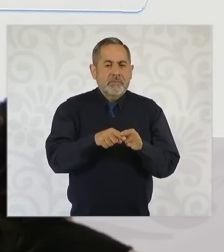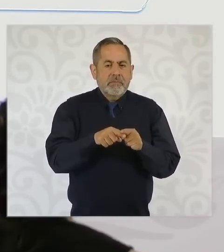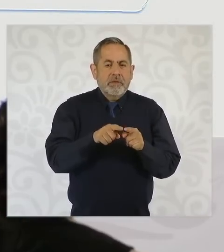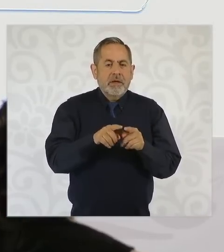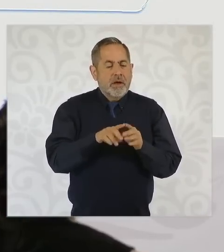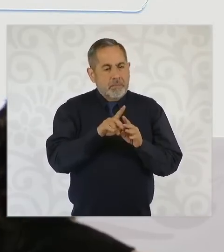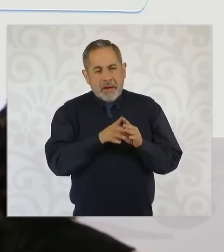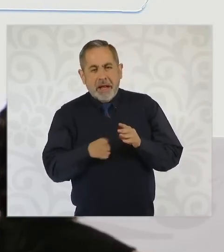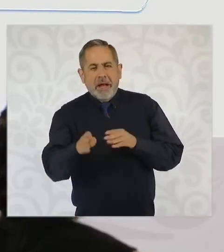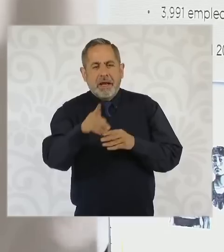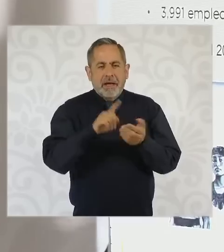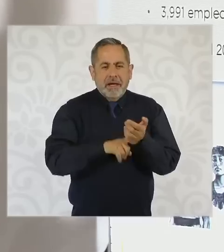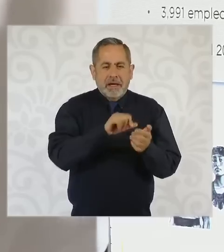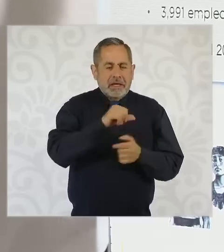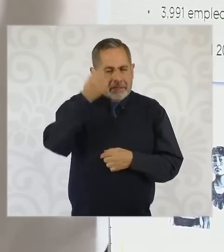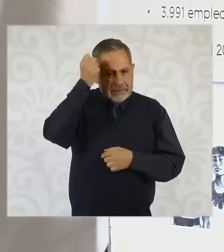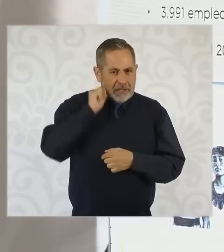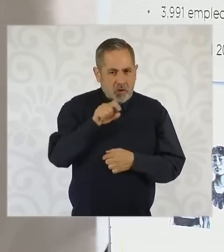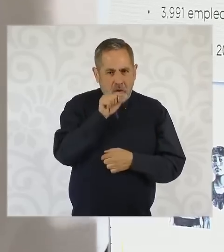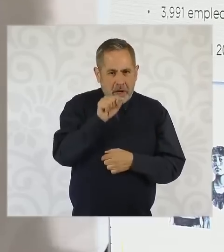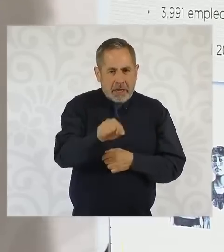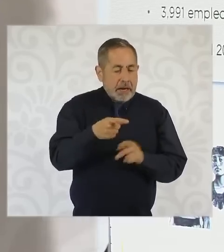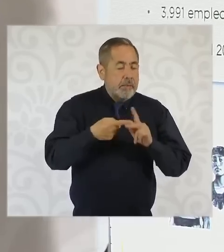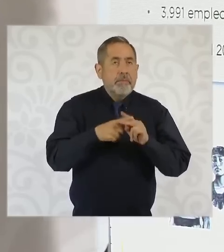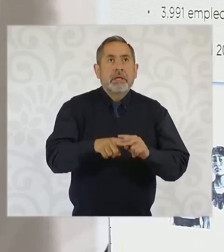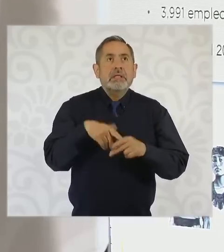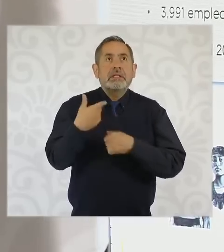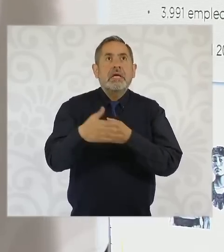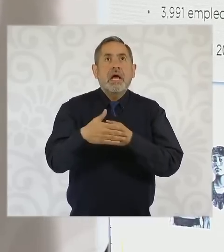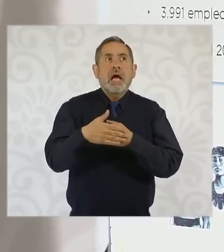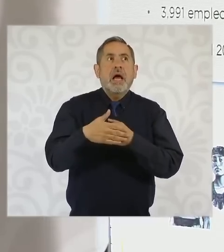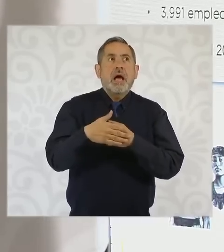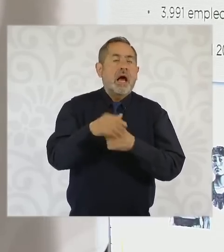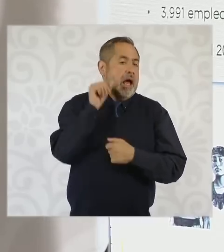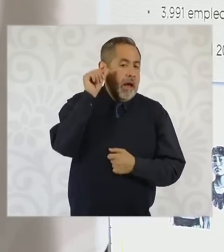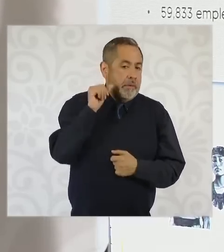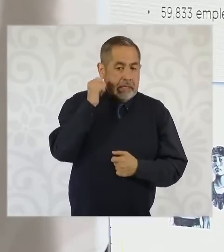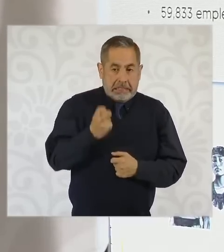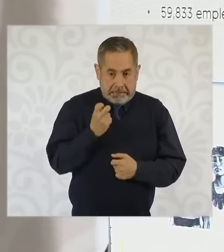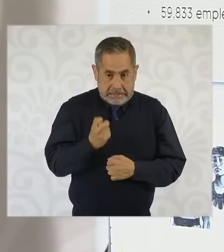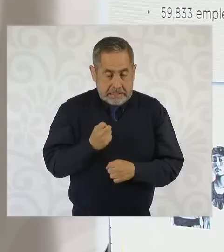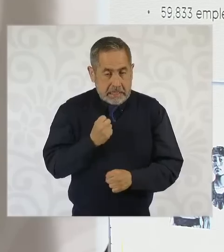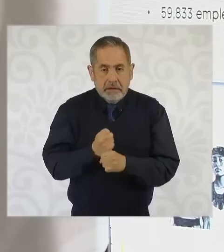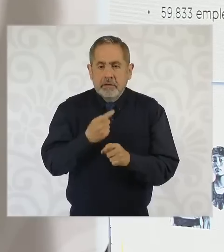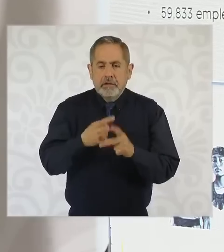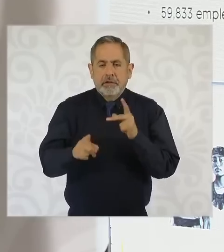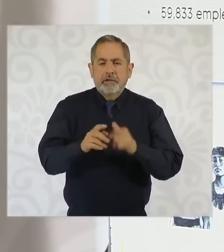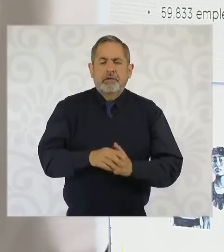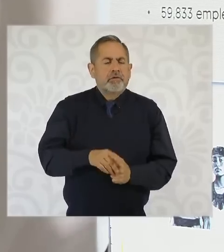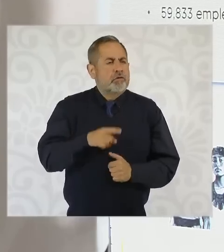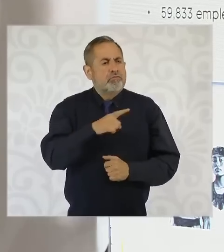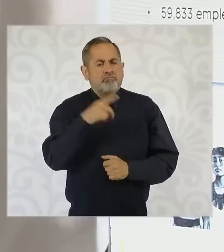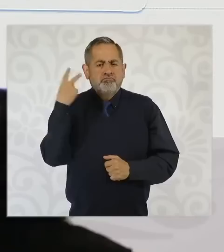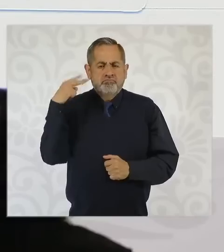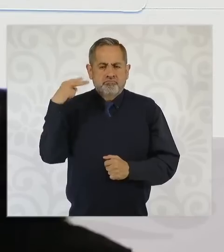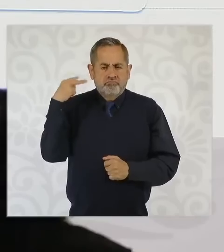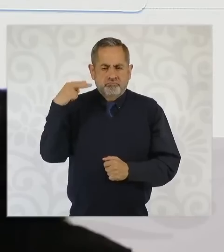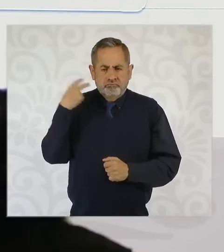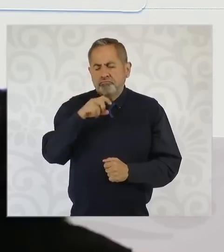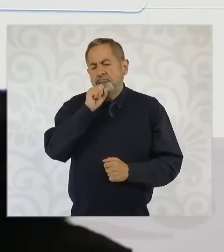escobosa en Sinaloa es se inicia en abril de este año en Veracruz tenemos el puente coatzacalco Es